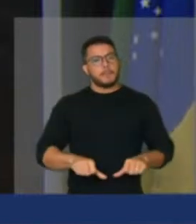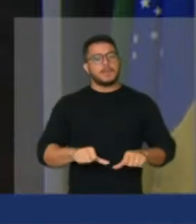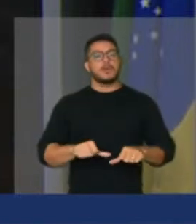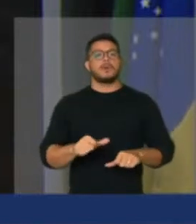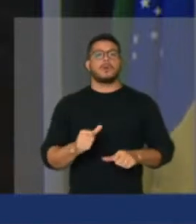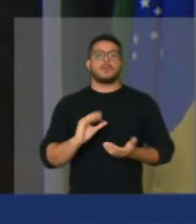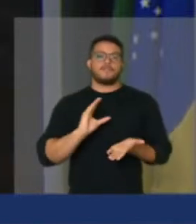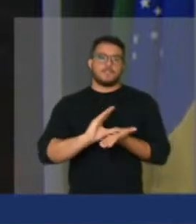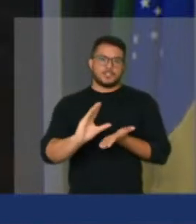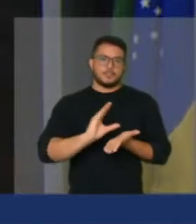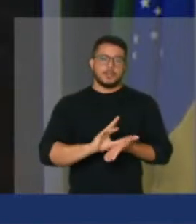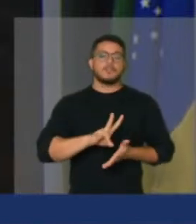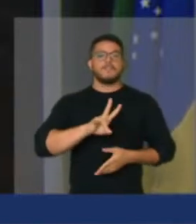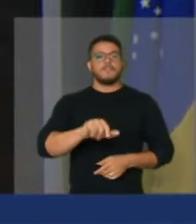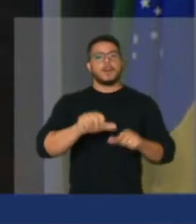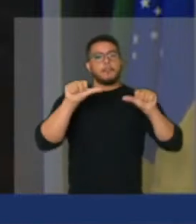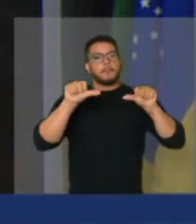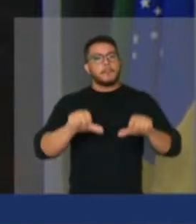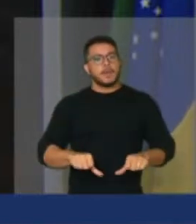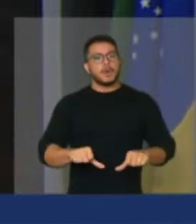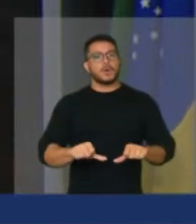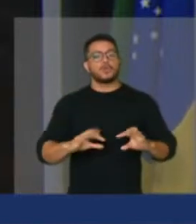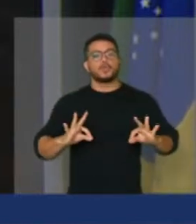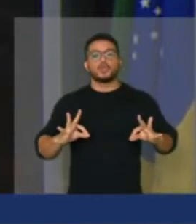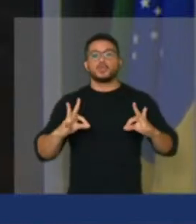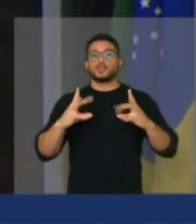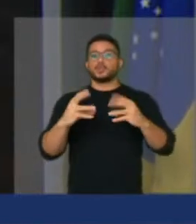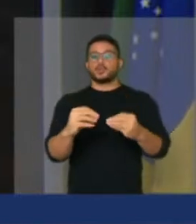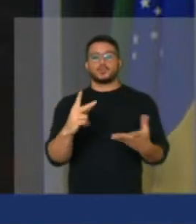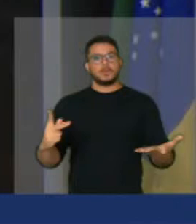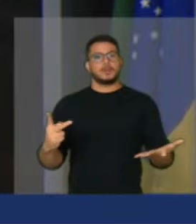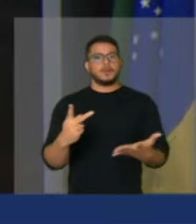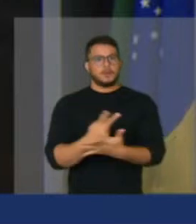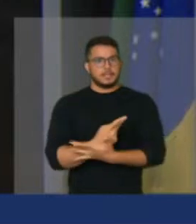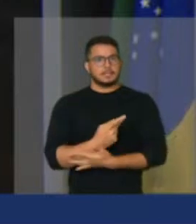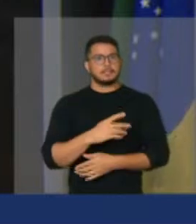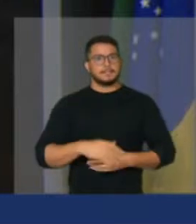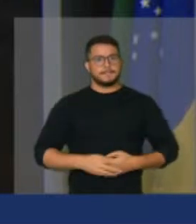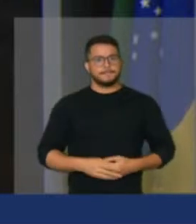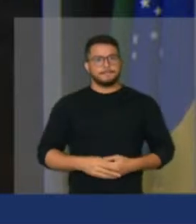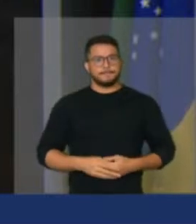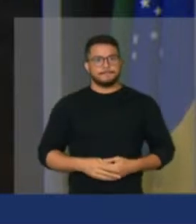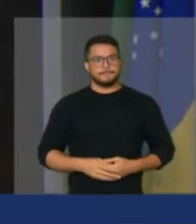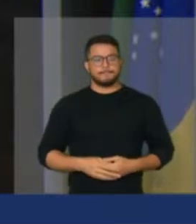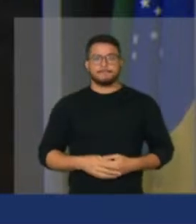INVESTIMENTO, VAI PIORAR TODA A SITUAÇÃO DE INVESTIMENTO PRIVADO EM NOSSO PAÍS. TEM TANTA OPÇÃO, TEM TANTA ALTERNATIVA PARA PAGAMENTO DE